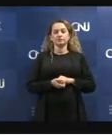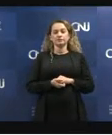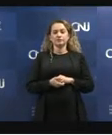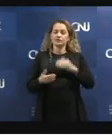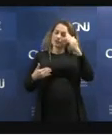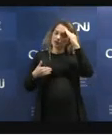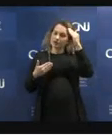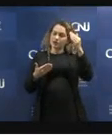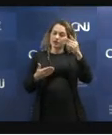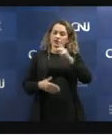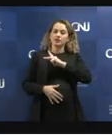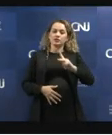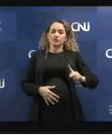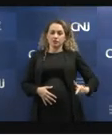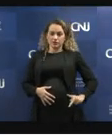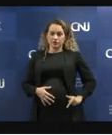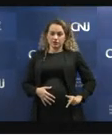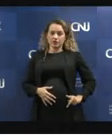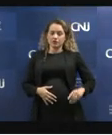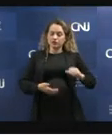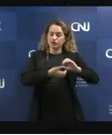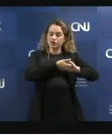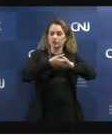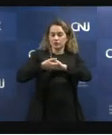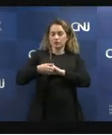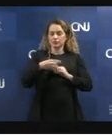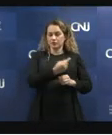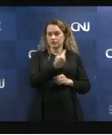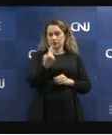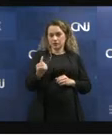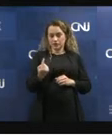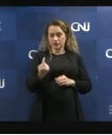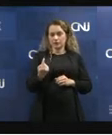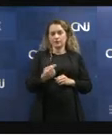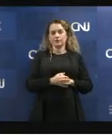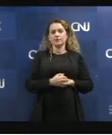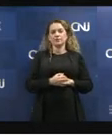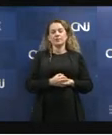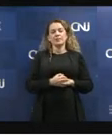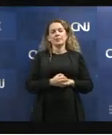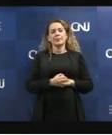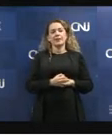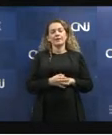de seu presidente, liberando mostra nessa primeira leitura.